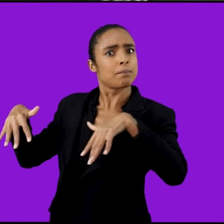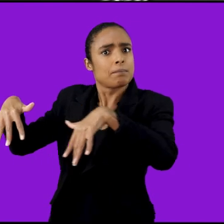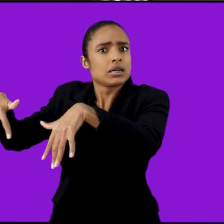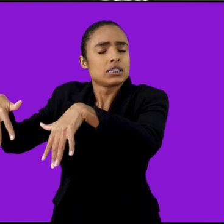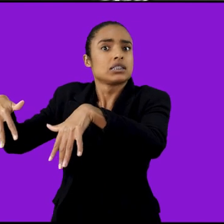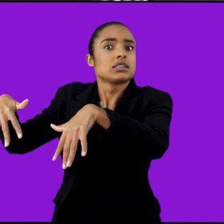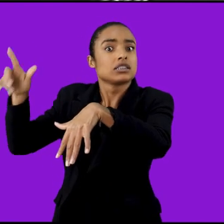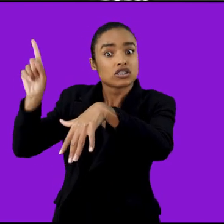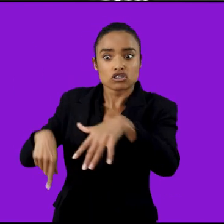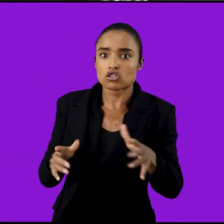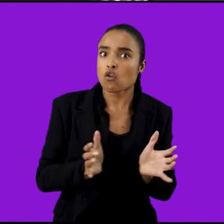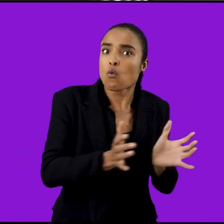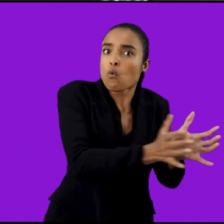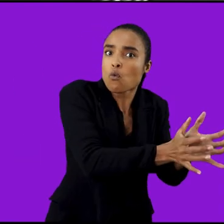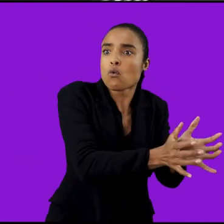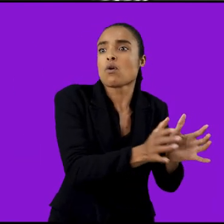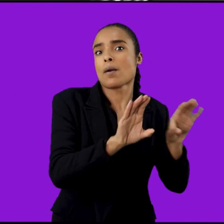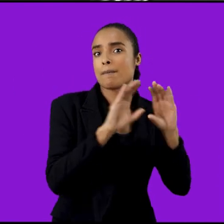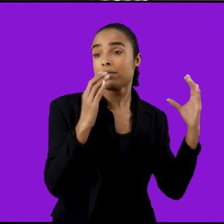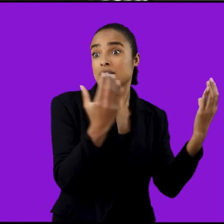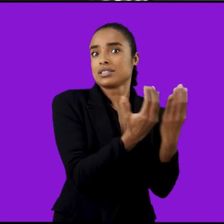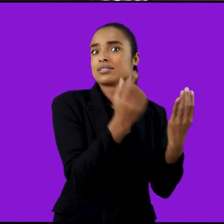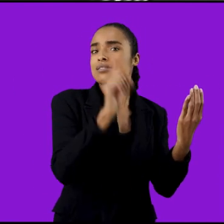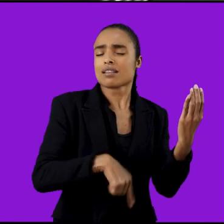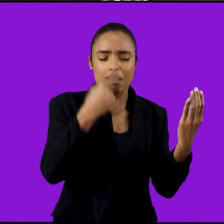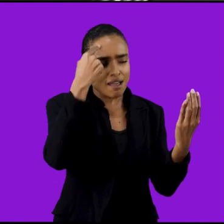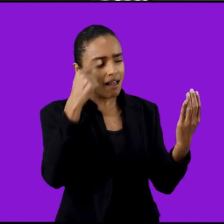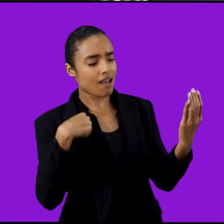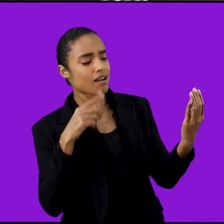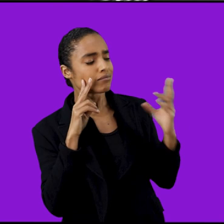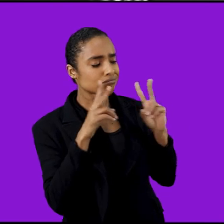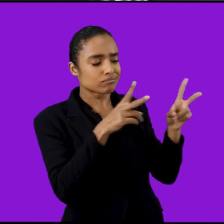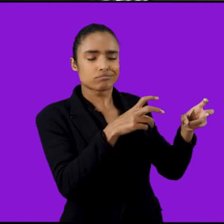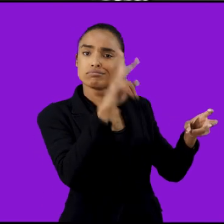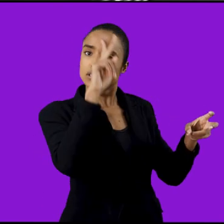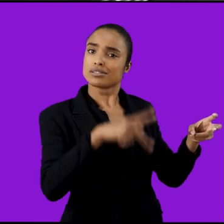agrupamento, de comunidade. E foi ali, que eu fui me construindo quanto pessoa, enquanto